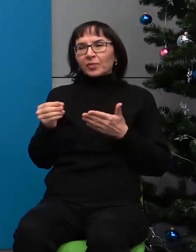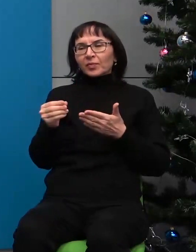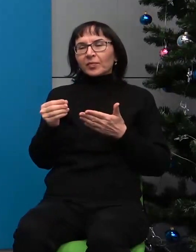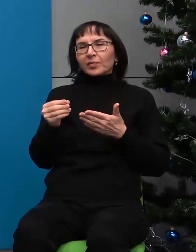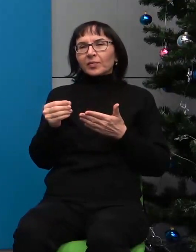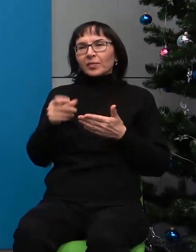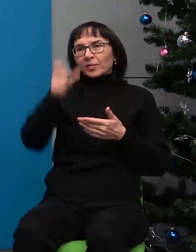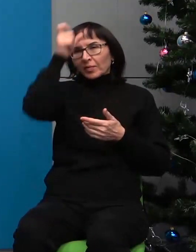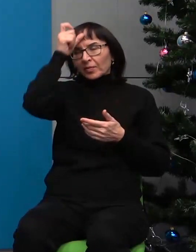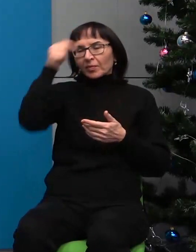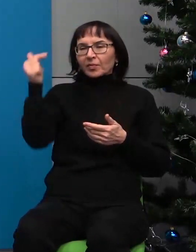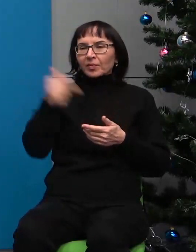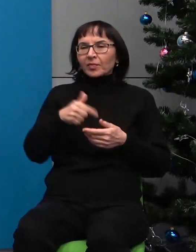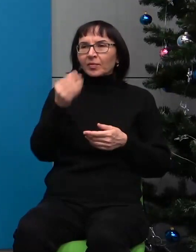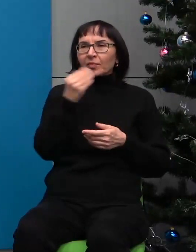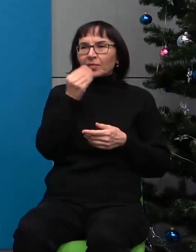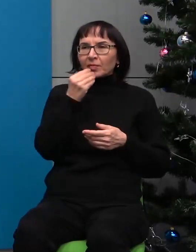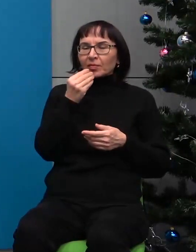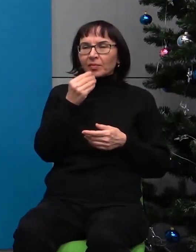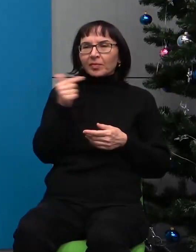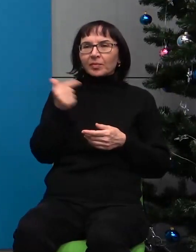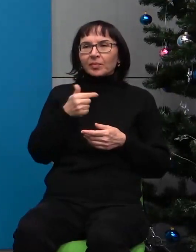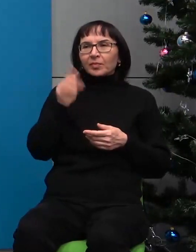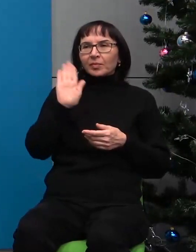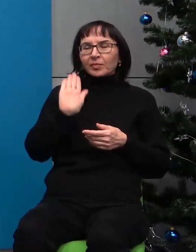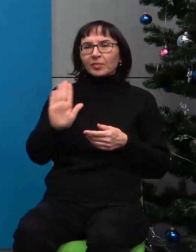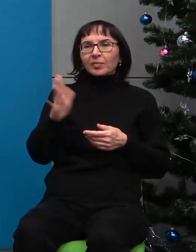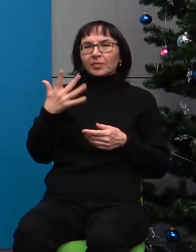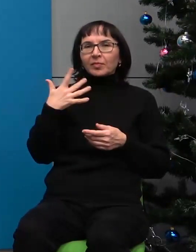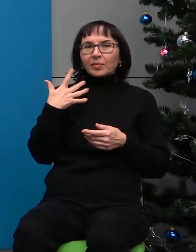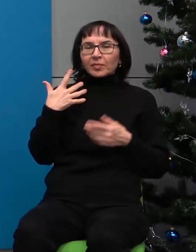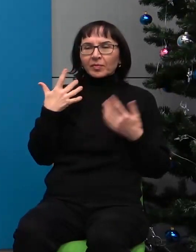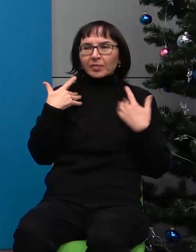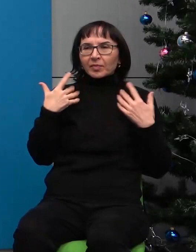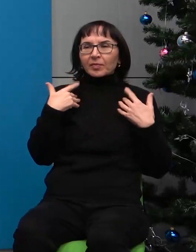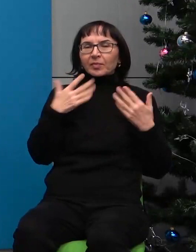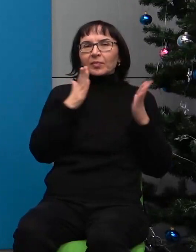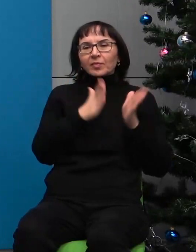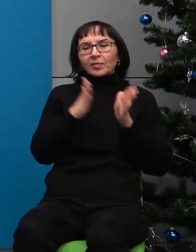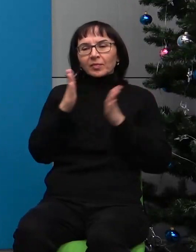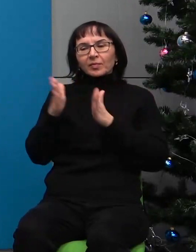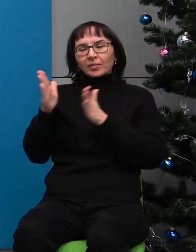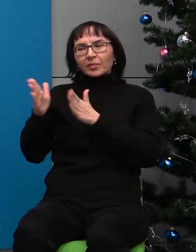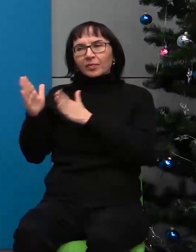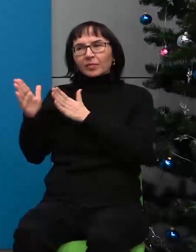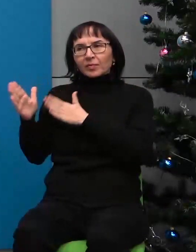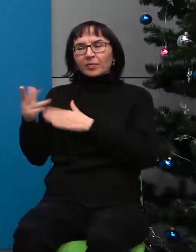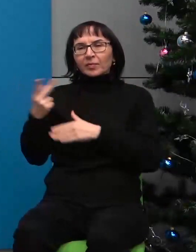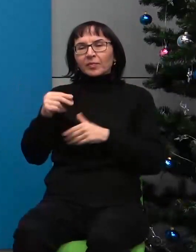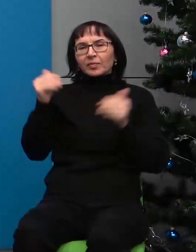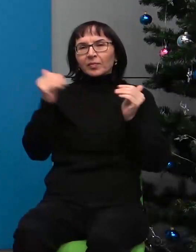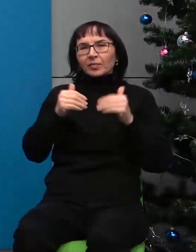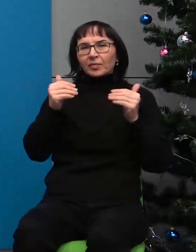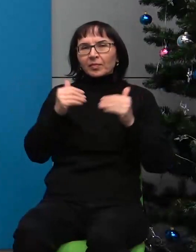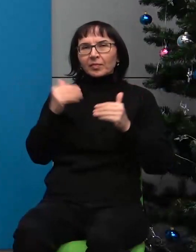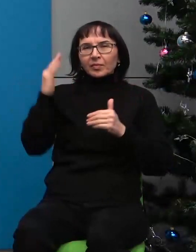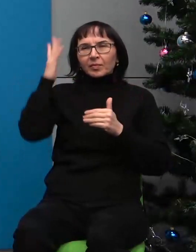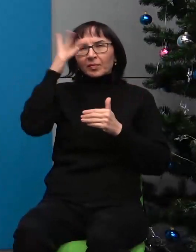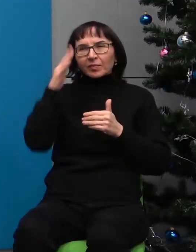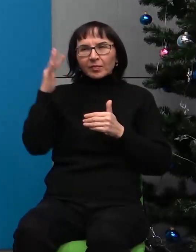musi jakoś mieć życie poukładane, musi to mieć ręce i nogi. Nie można chodzić w chmurach zawsze,